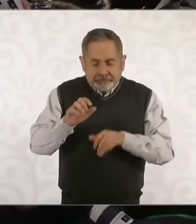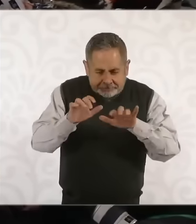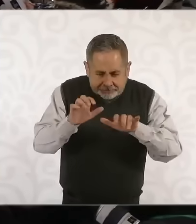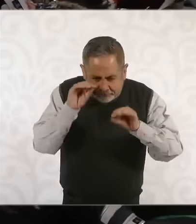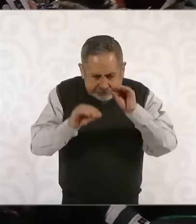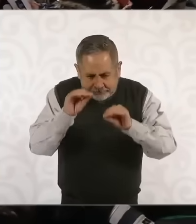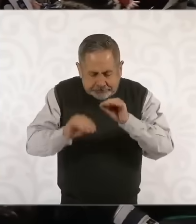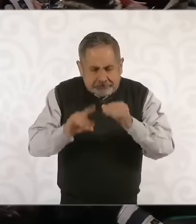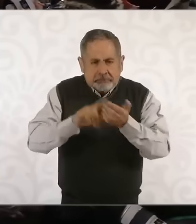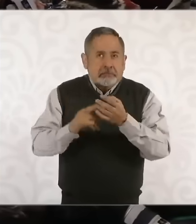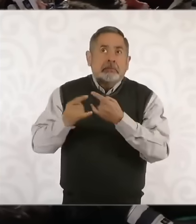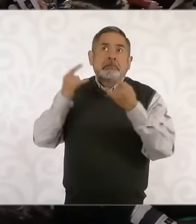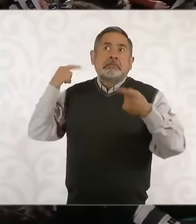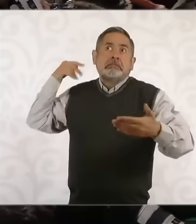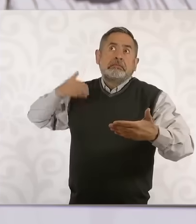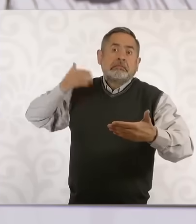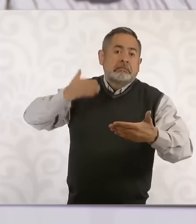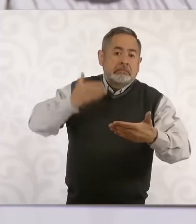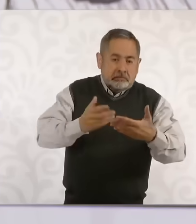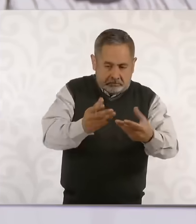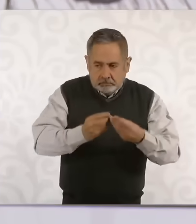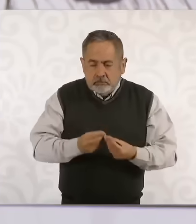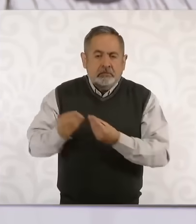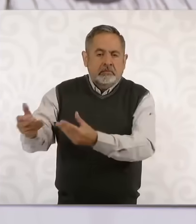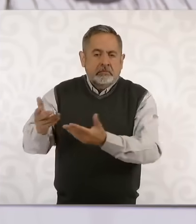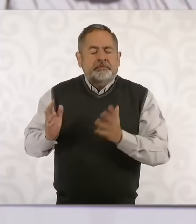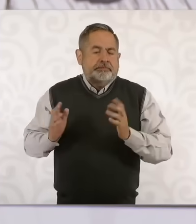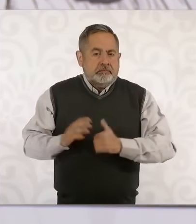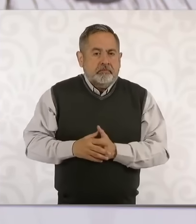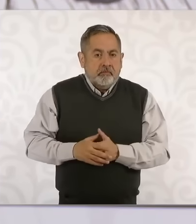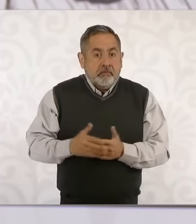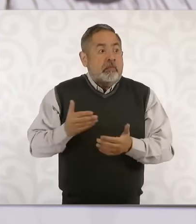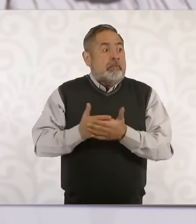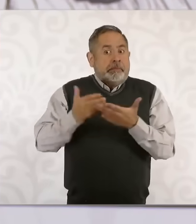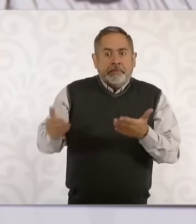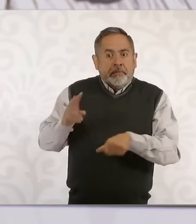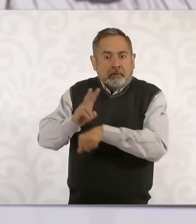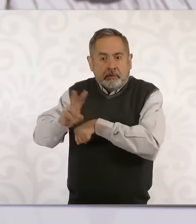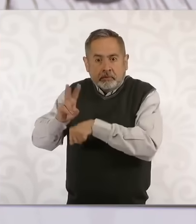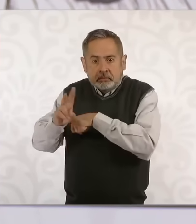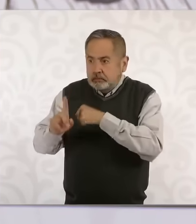desde hace varios años. Claro, con la situación actual de Venezuela, pues evidentemente México se